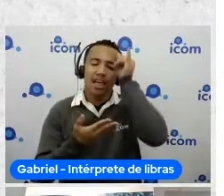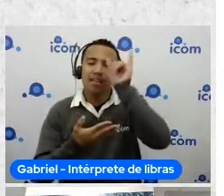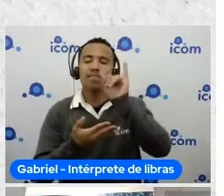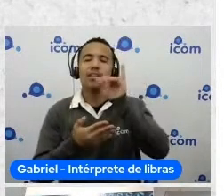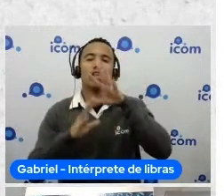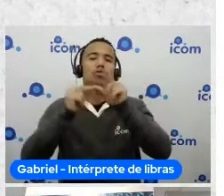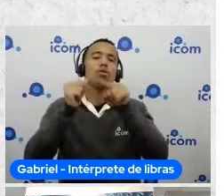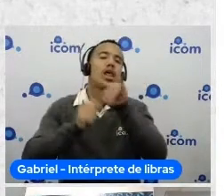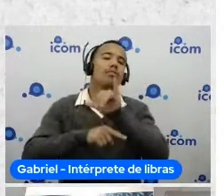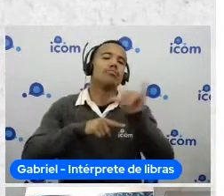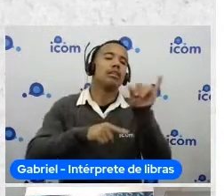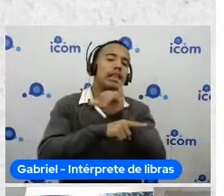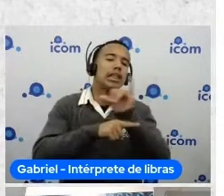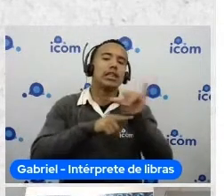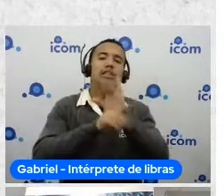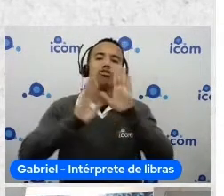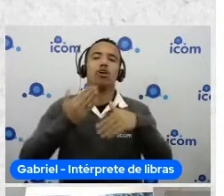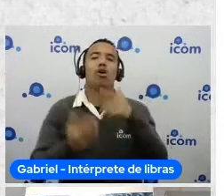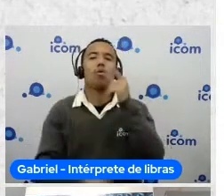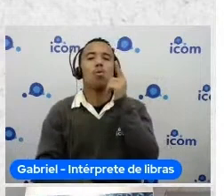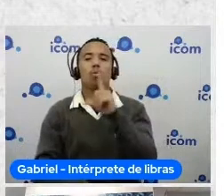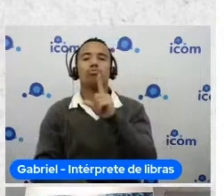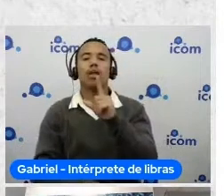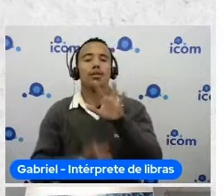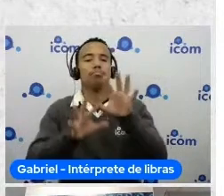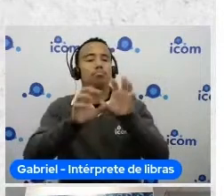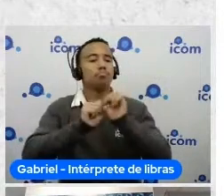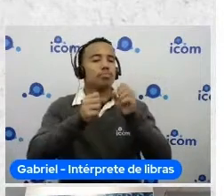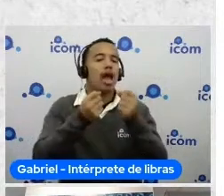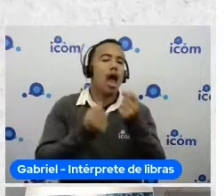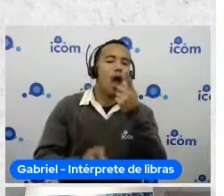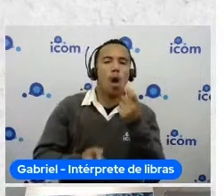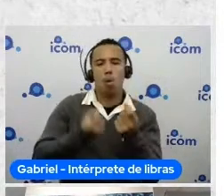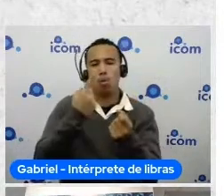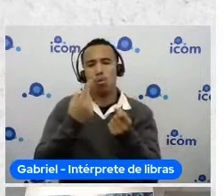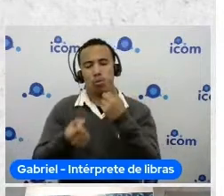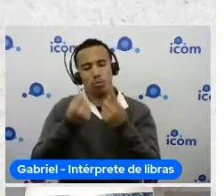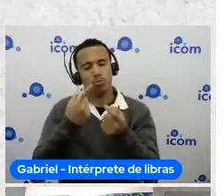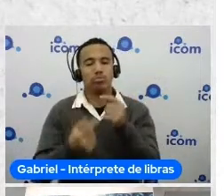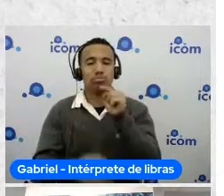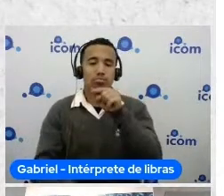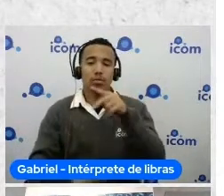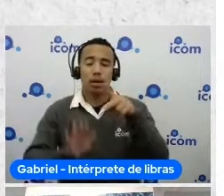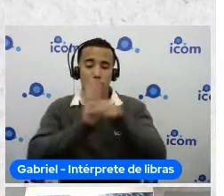estratégias, já estamos conseguindo colher alguns frutos, sendo que as perdas evitadas